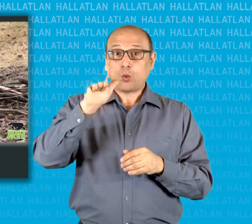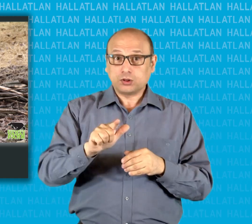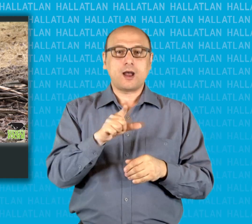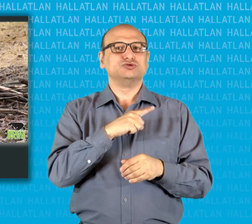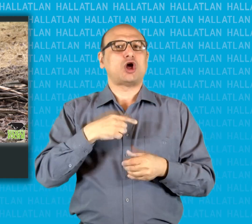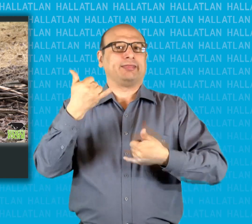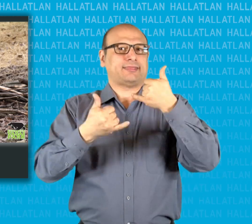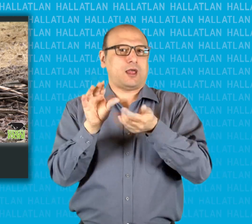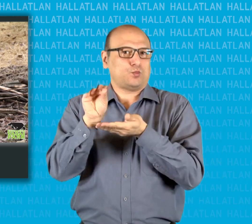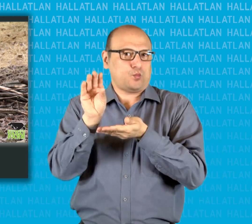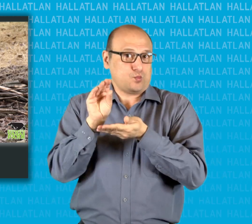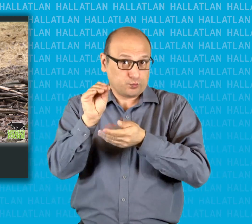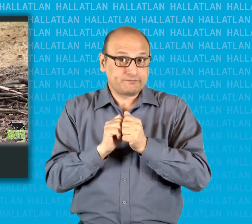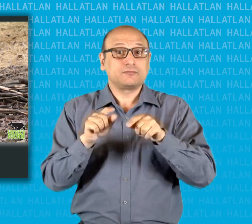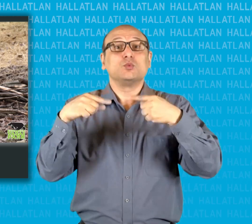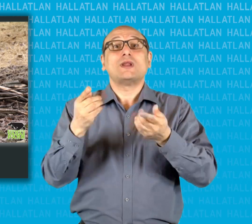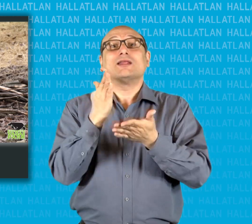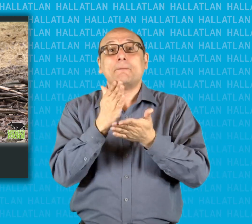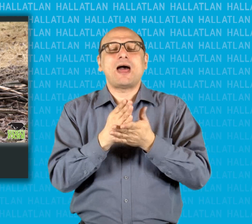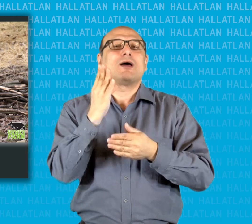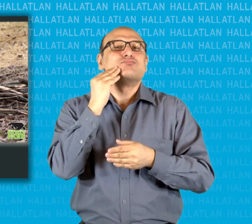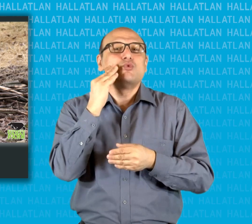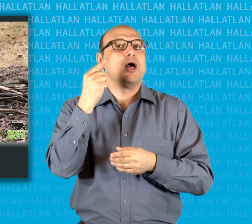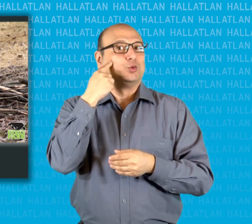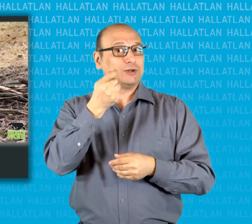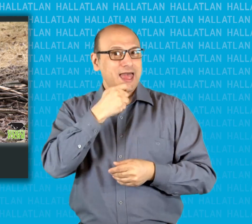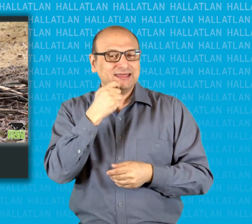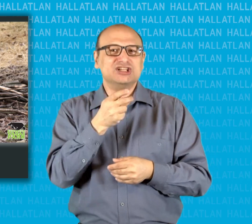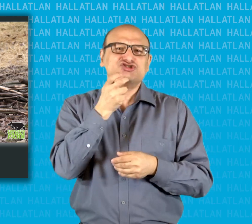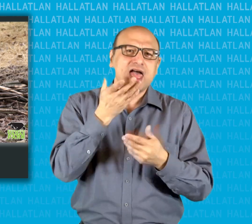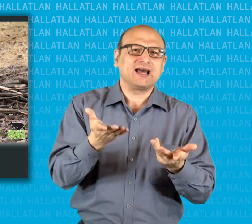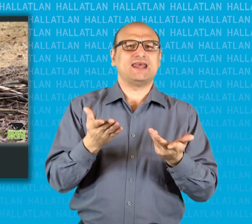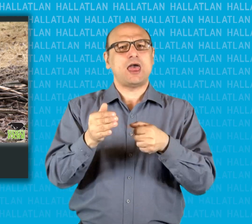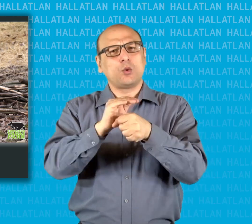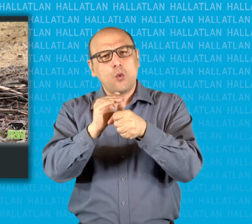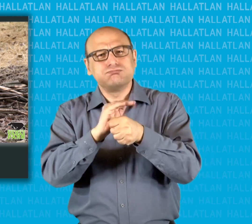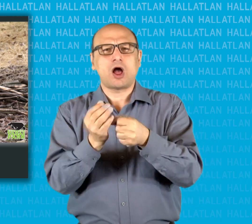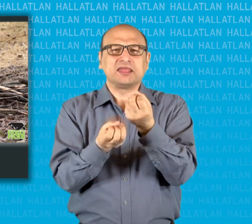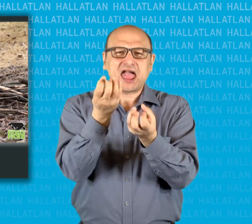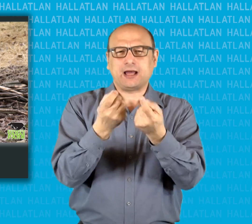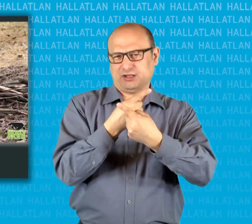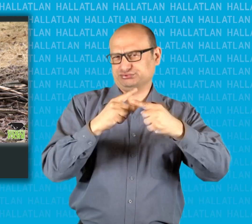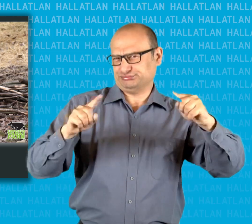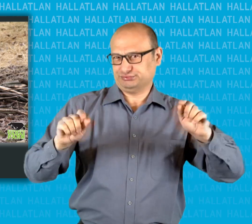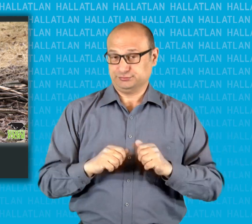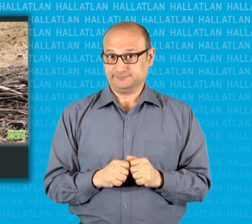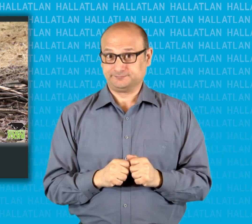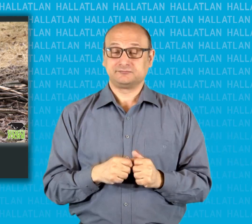Az első két hónapban csak tejet fogyasztanak, majd fokozatosan áttérnek a cserjék, lágyszárúak, gombák, és termésekre.